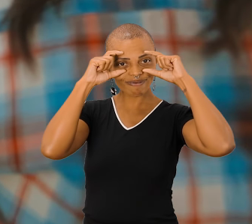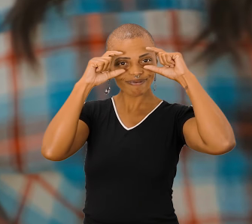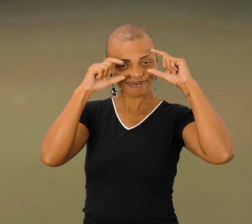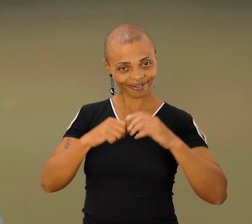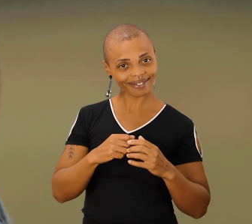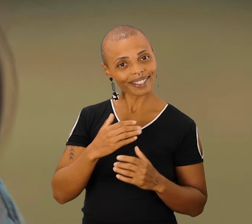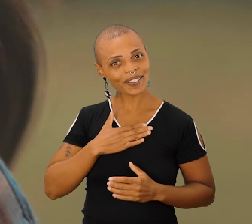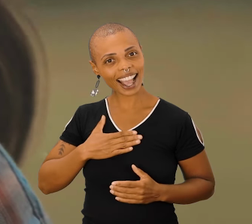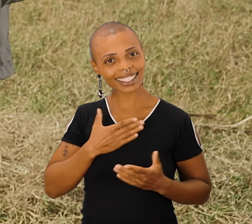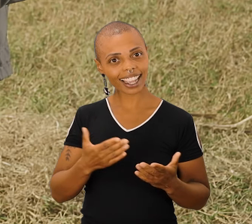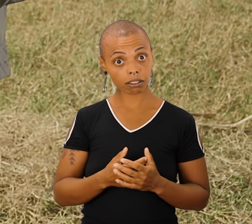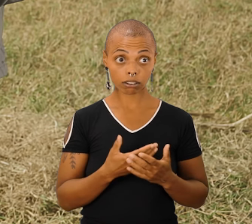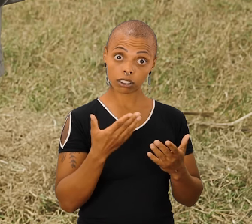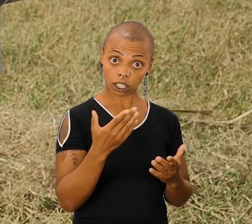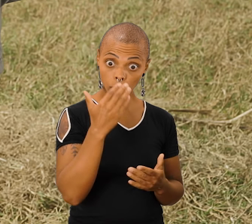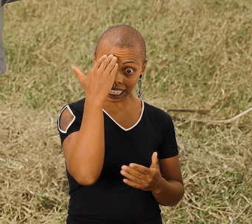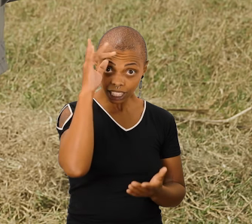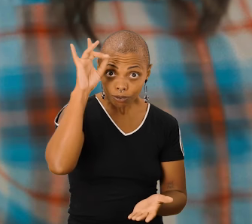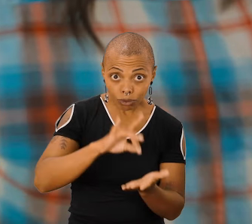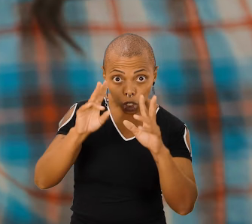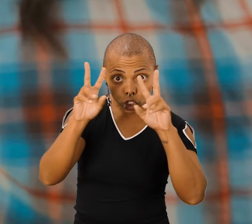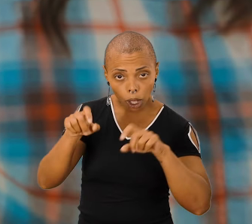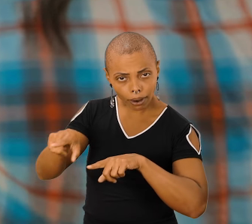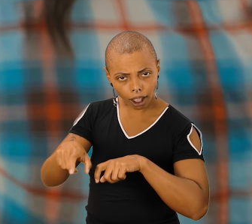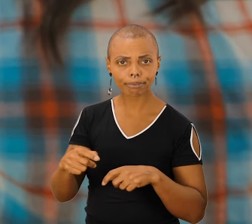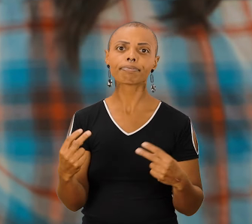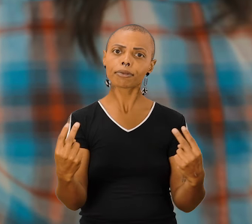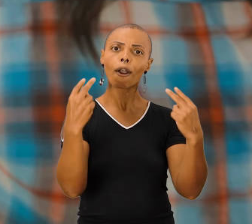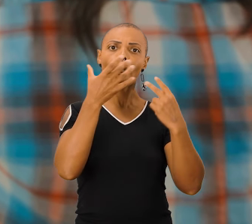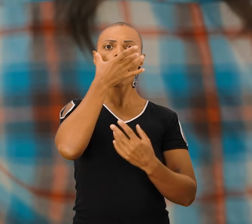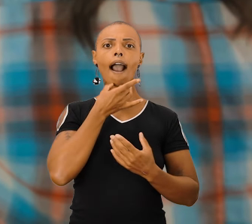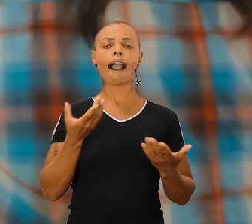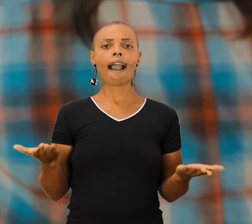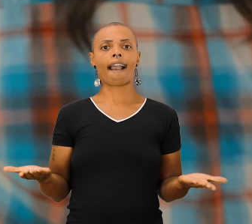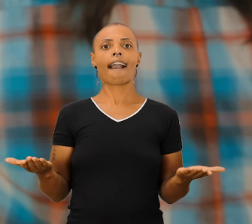[Dininha] Então você entende mesmo de Agro? [Chico] Olha pra minha cara. Eu sou o Google do Agro.